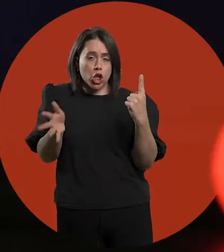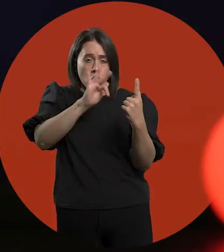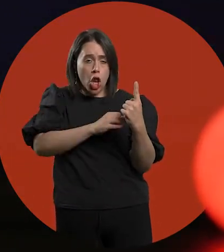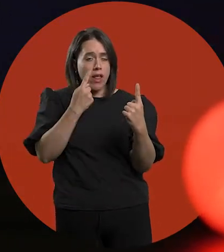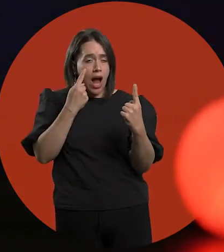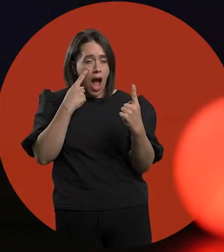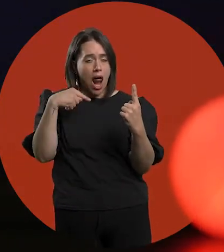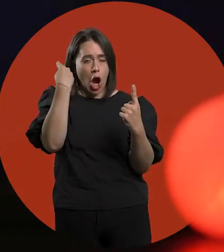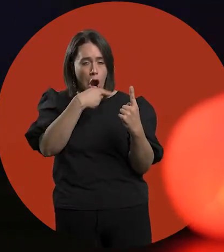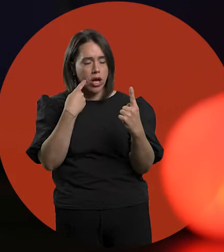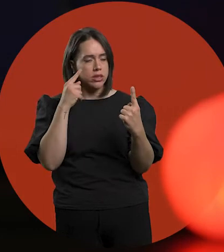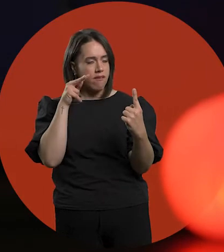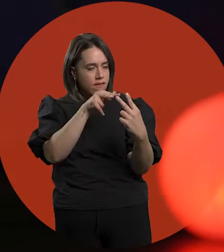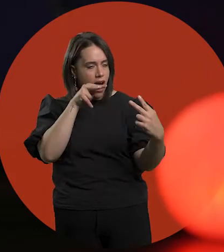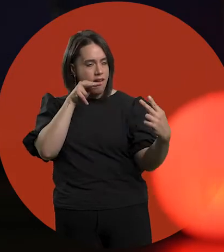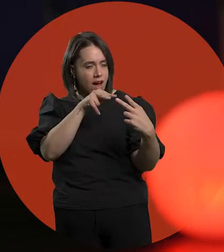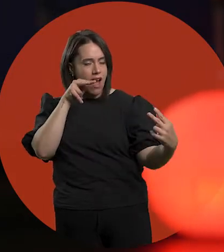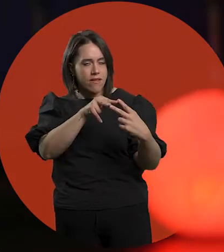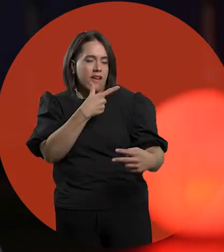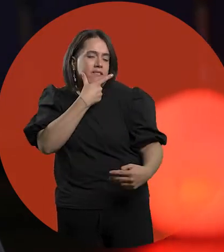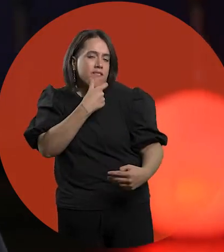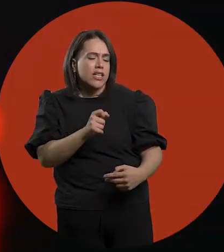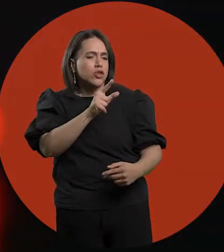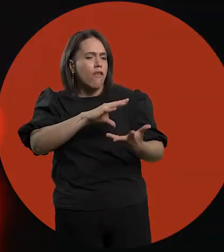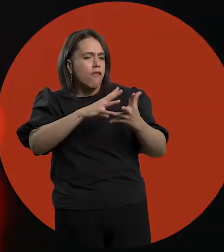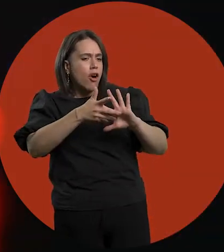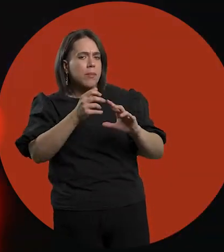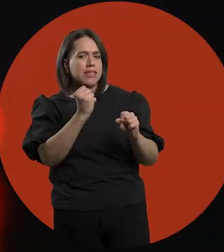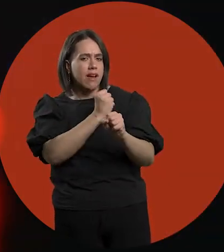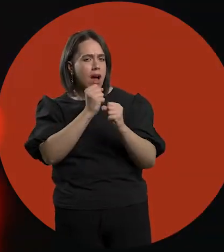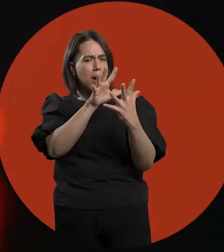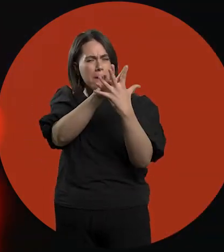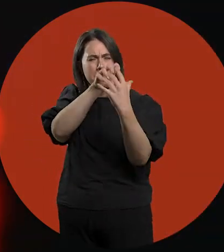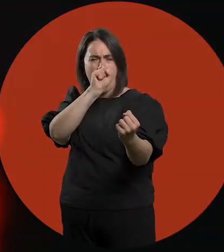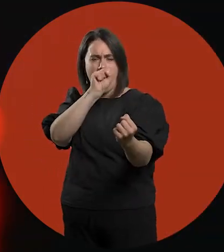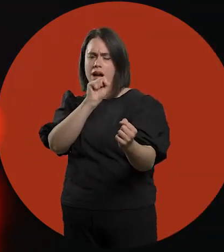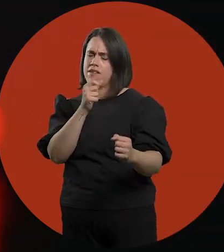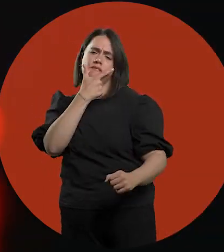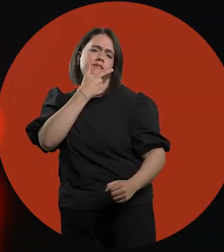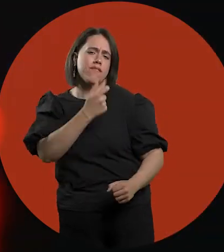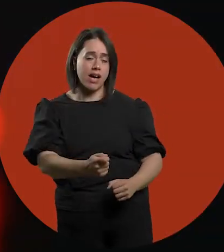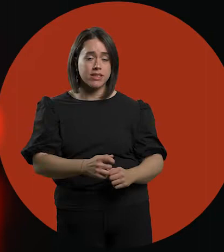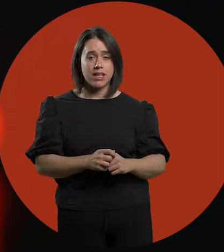ya es más fácil conocer sus hábitos, conocer su carácter. En este caso, no.